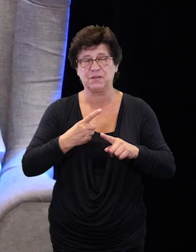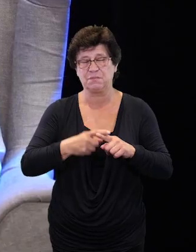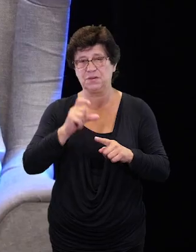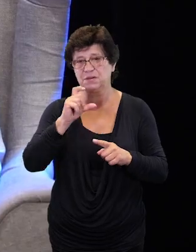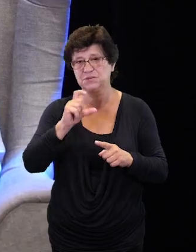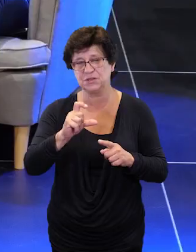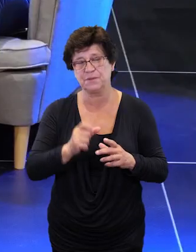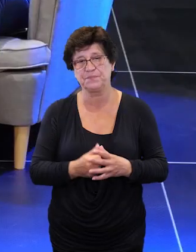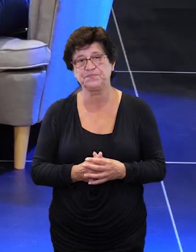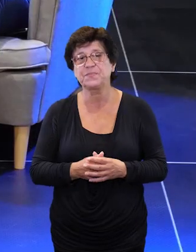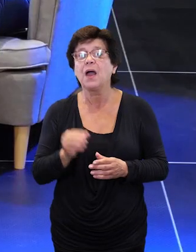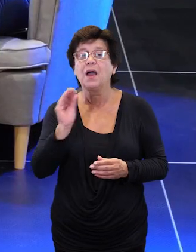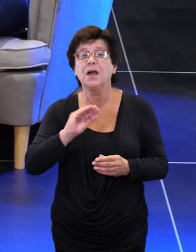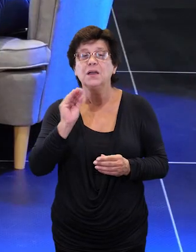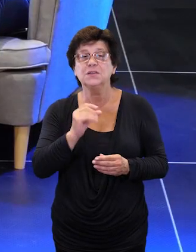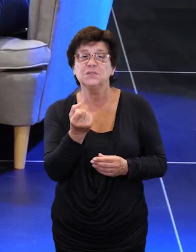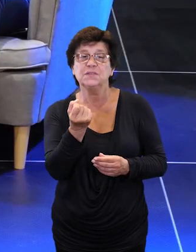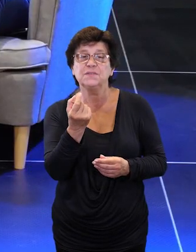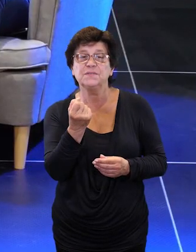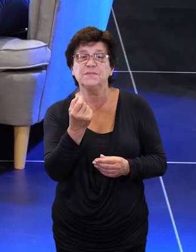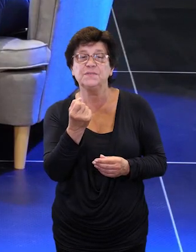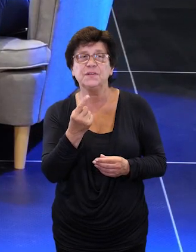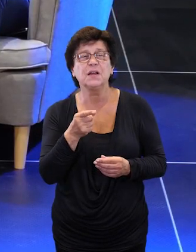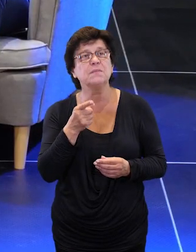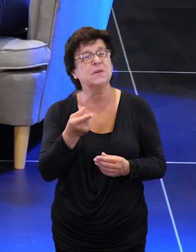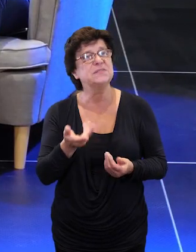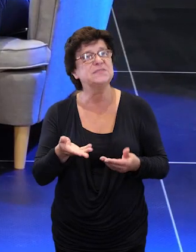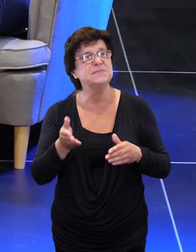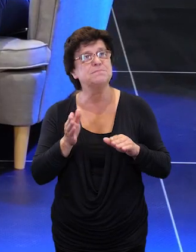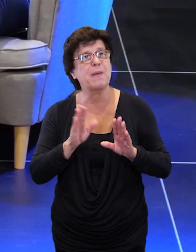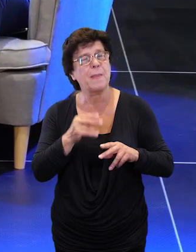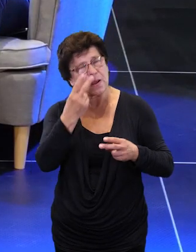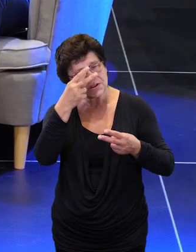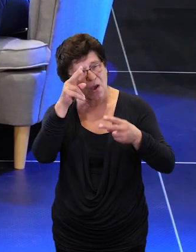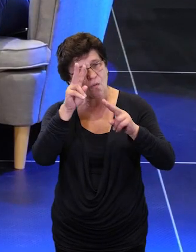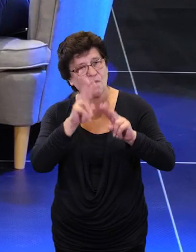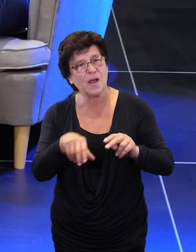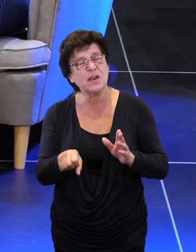Jeszcze na moment do spadku zaufania do służby zdrowia.